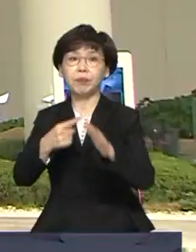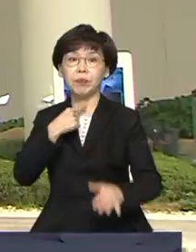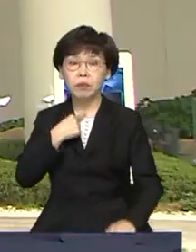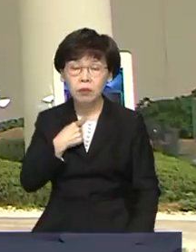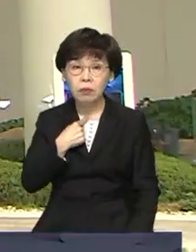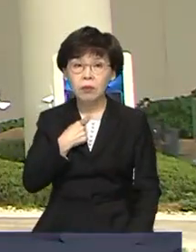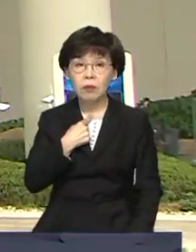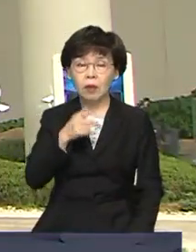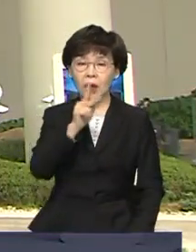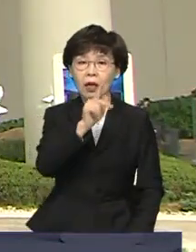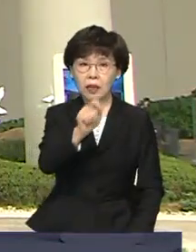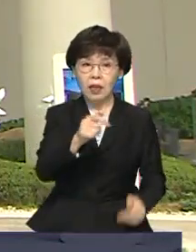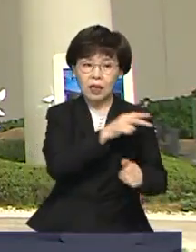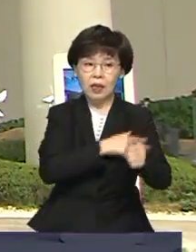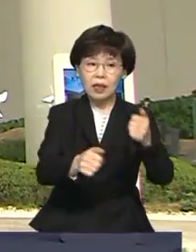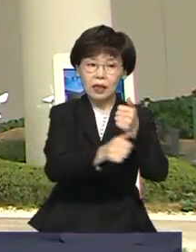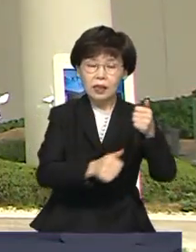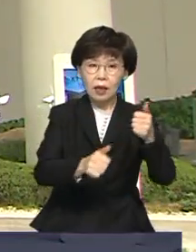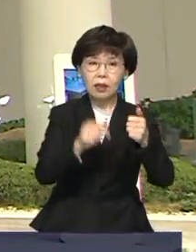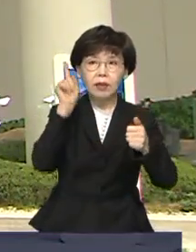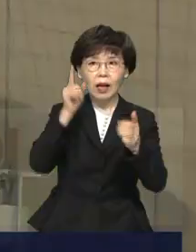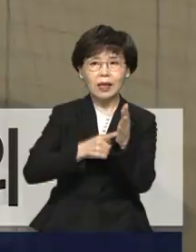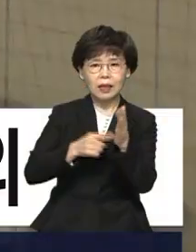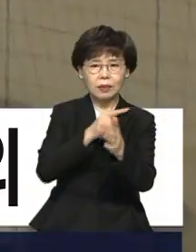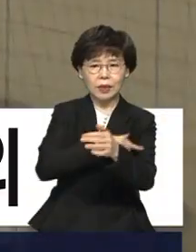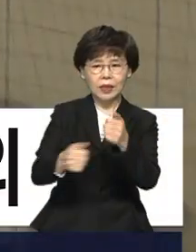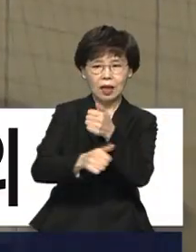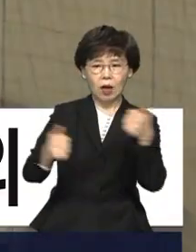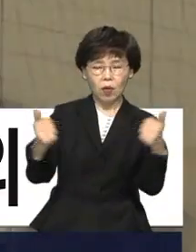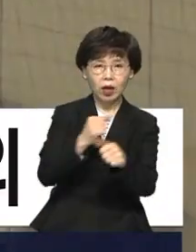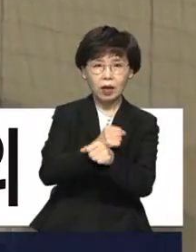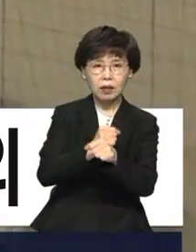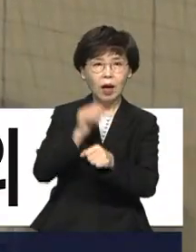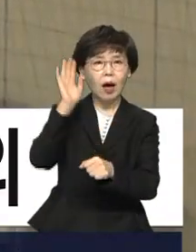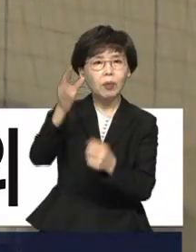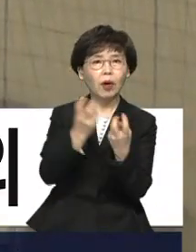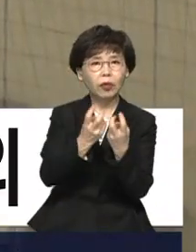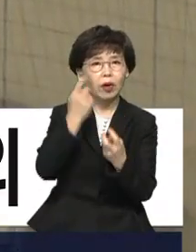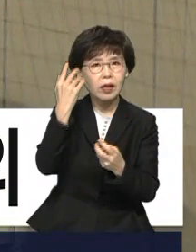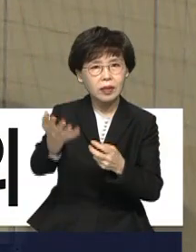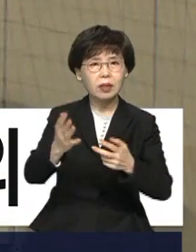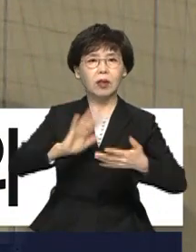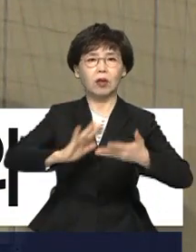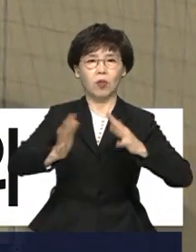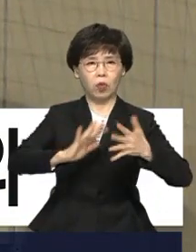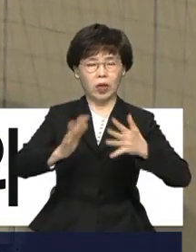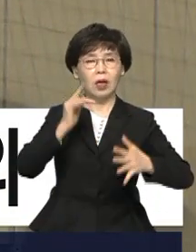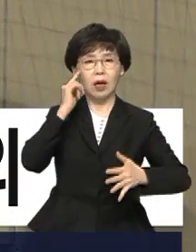KT 이사진은 내일 긴급이사회를 열어 사후 대응 방안을 논의할 예정인 것으로 전해졌습니다.